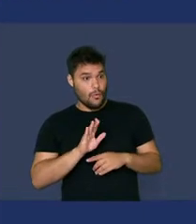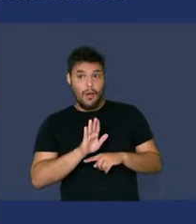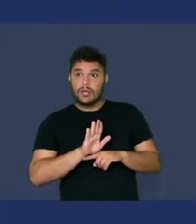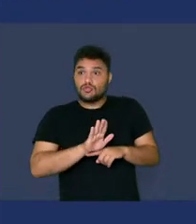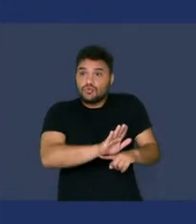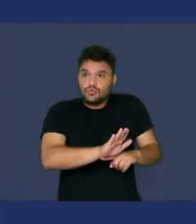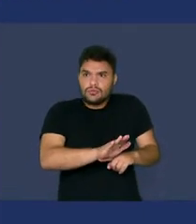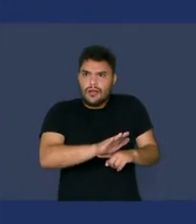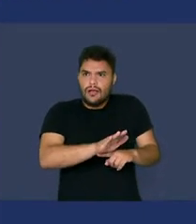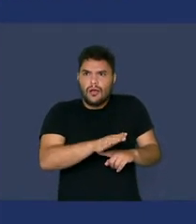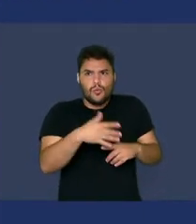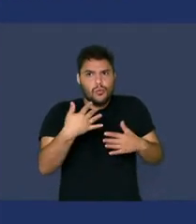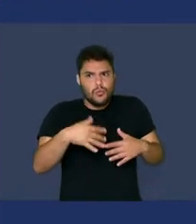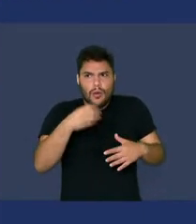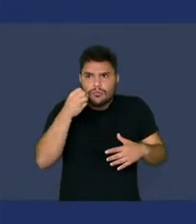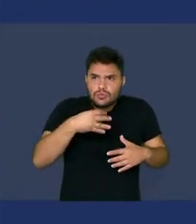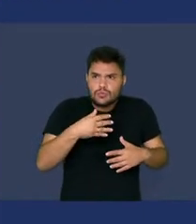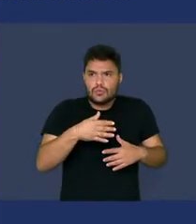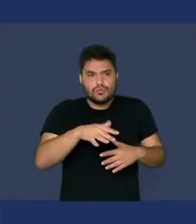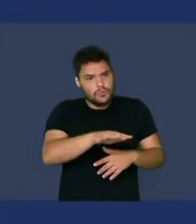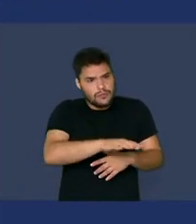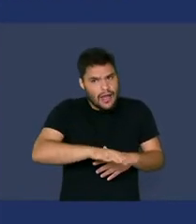RIA. E HÁ UMA ZOIRB TANTO E EXCEPCIONAL BENEFÍCIO PARA O SETOR DOS JOGOS, PARA